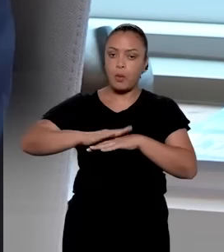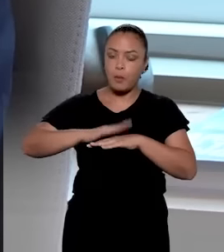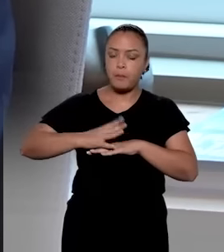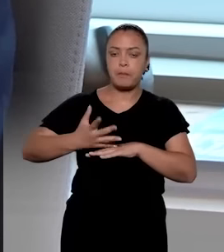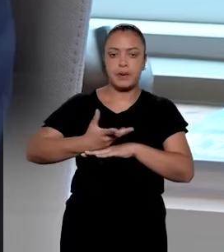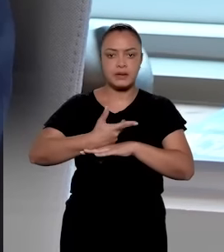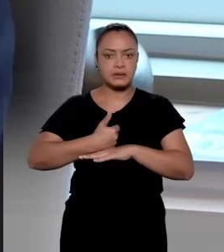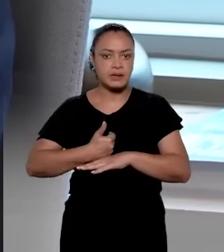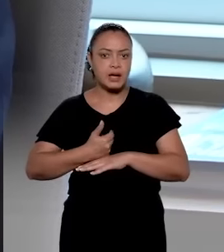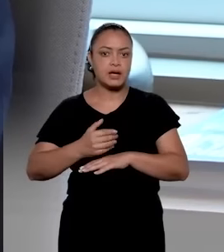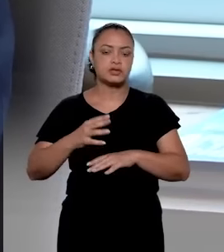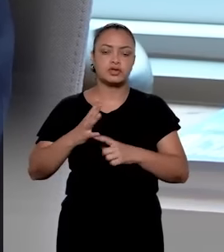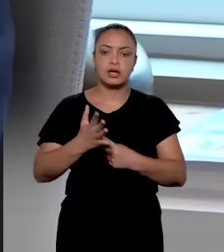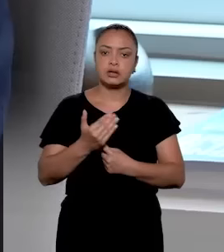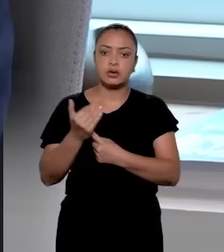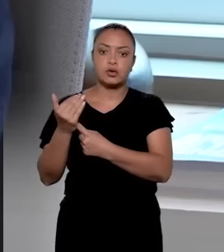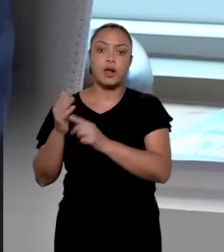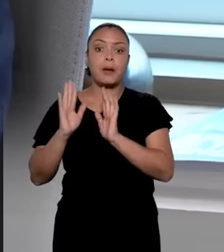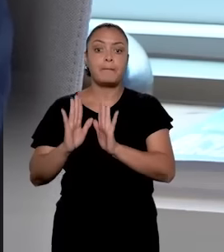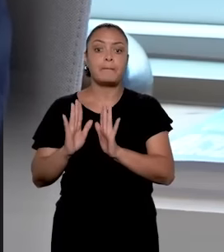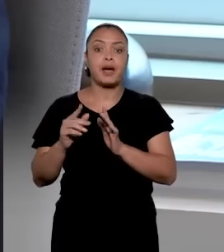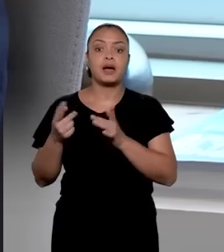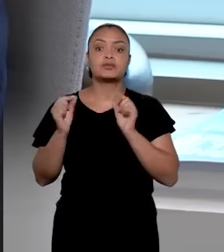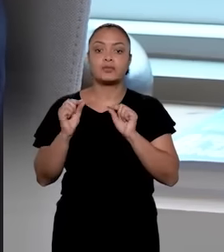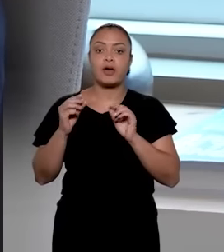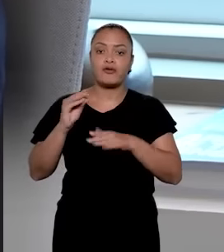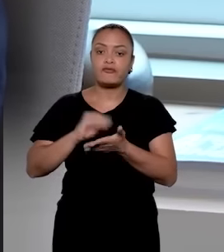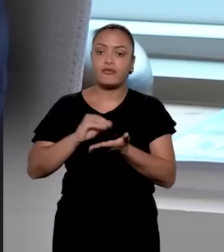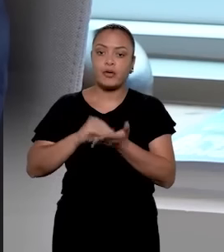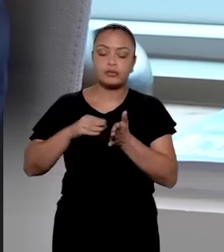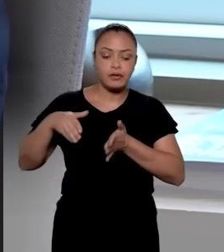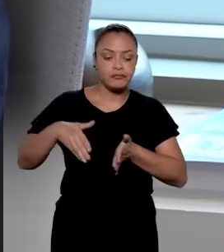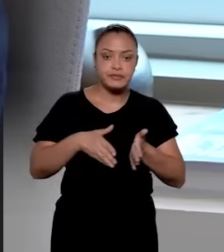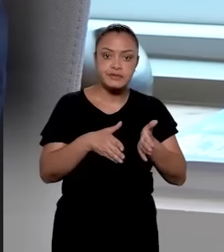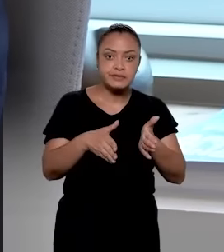foi gente competente, tecnologia, capital, mas a estrada não foi, a ferrovia não foi,